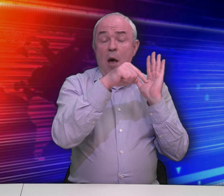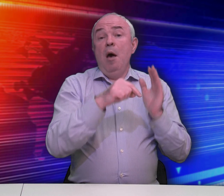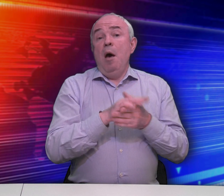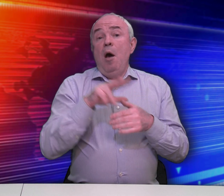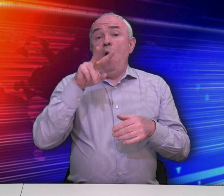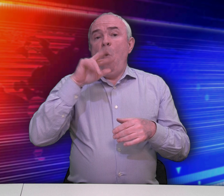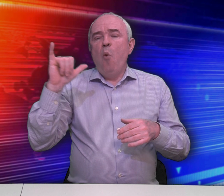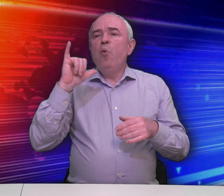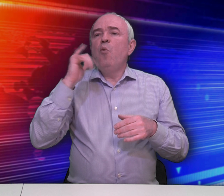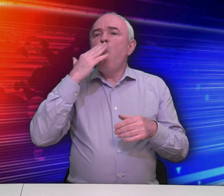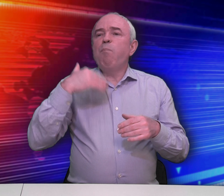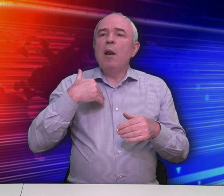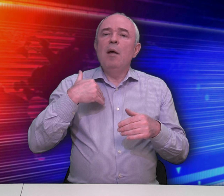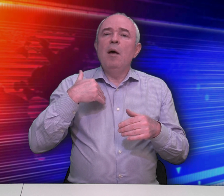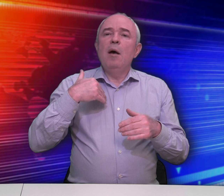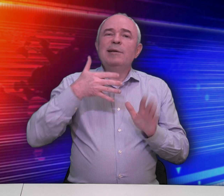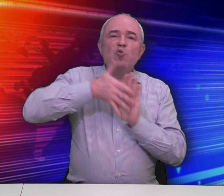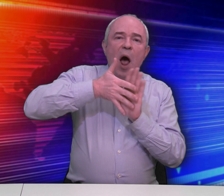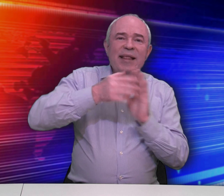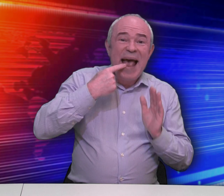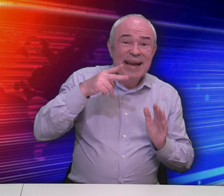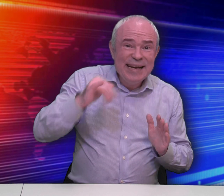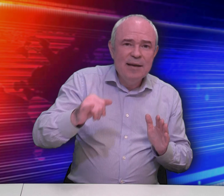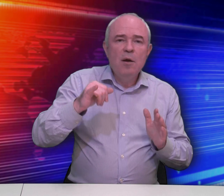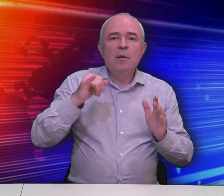Помимо своей основной профессии, Лоу любил изучать языки